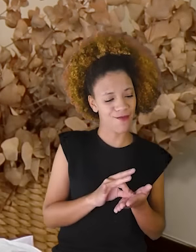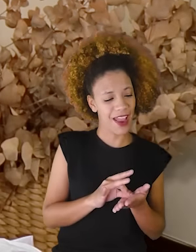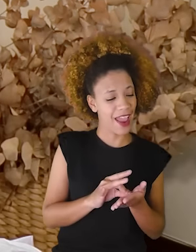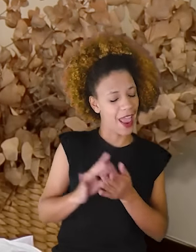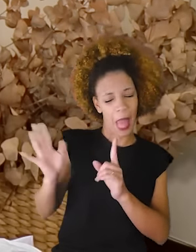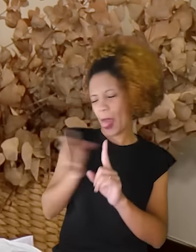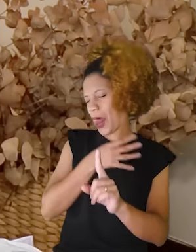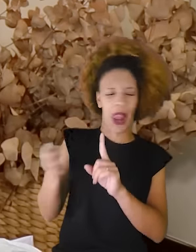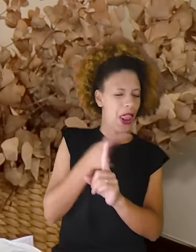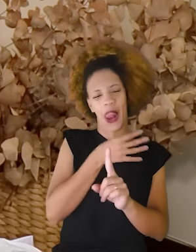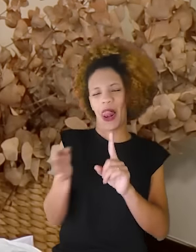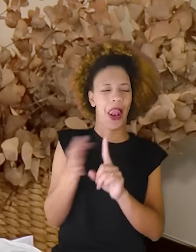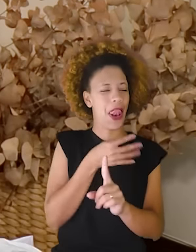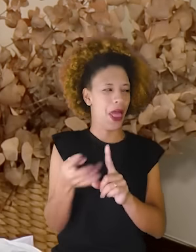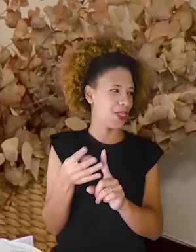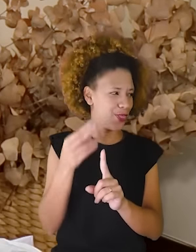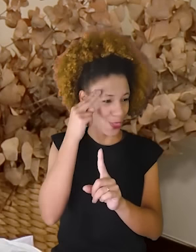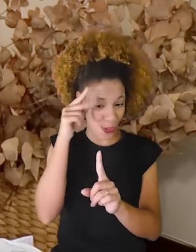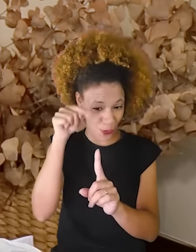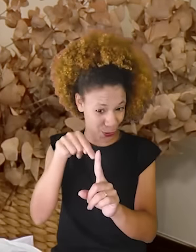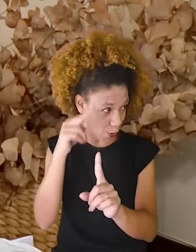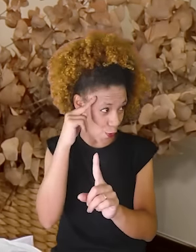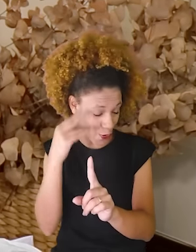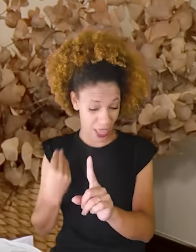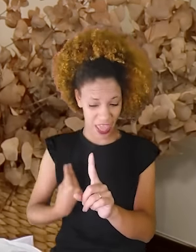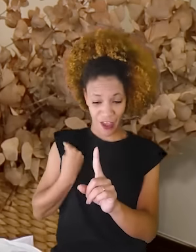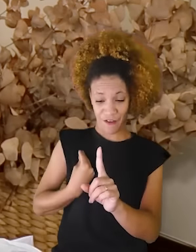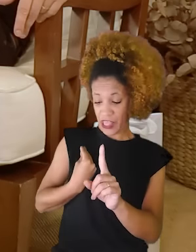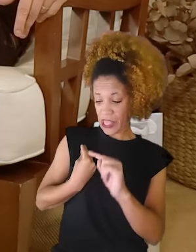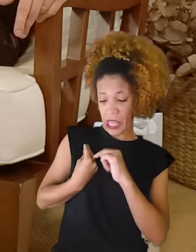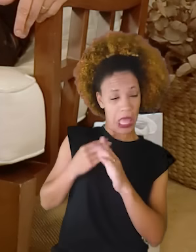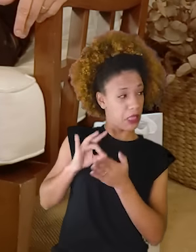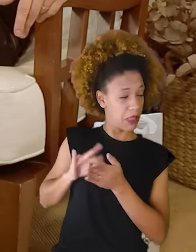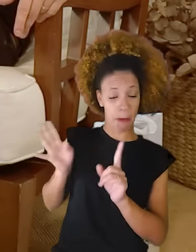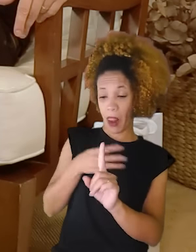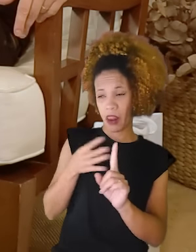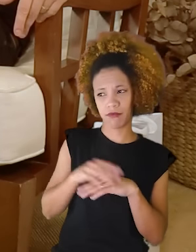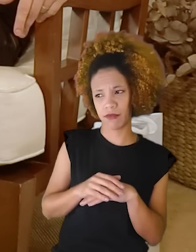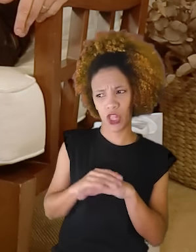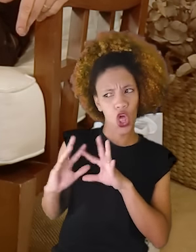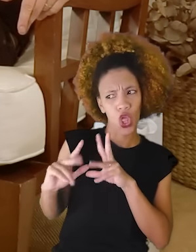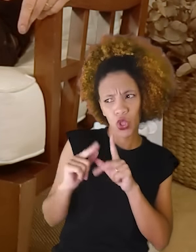seu sonho isso é a vida real por exemplo mas todo mundo fala isso que bar não dá dinheiro dinheiro